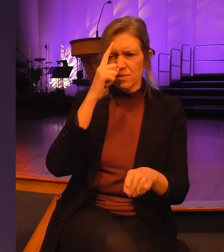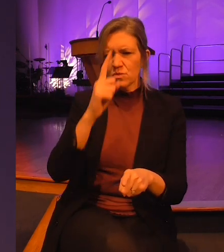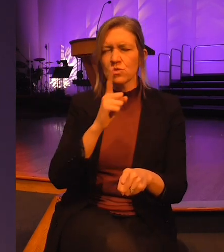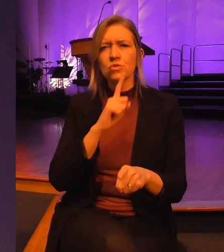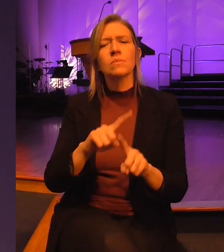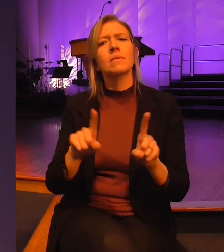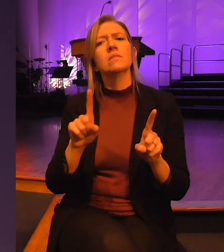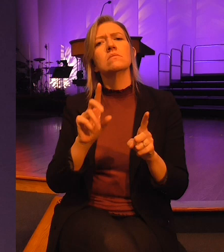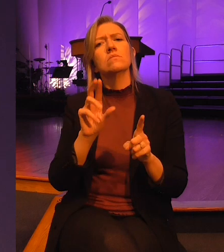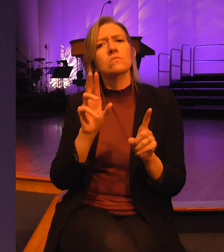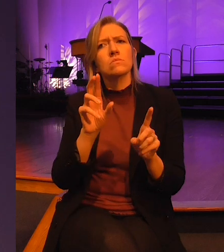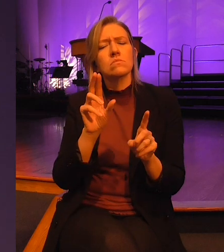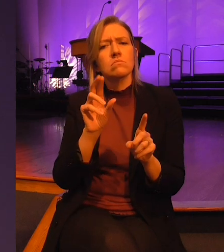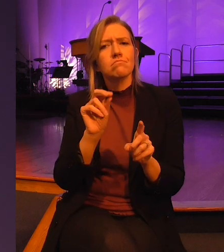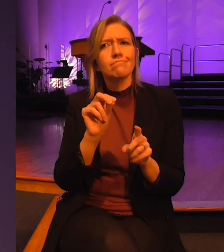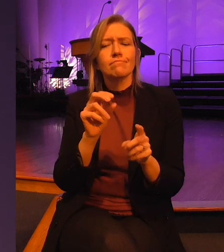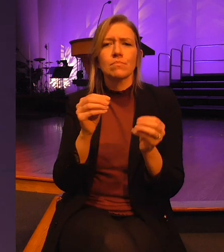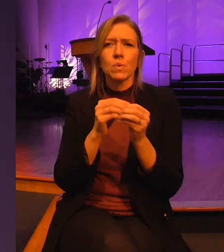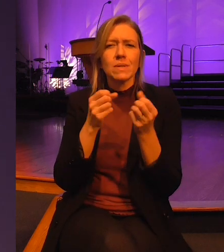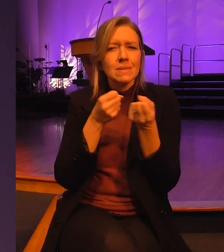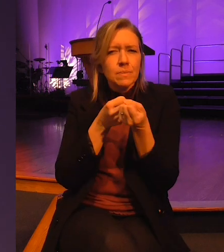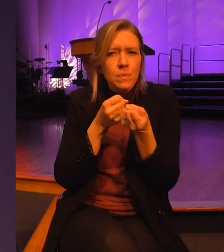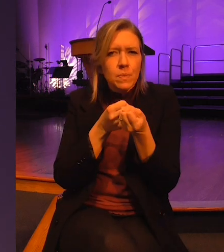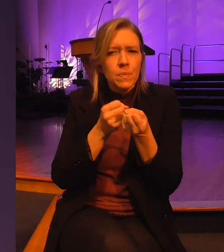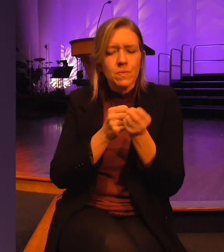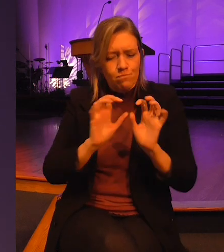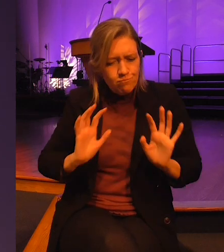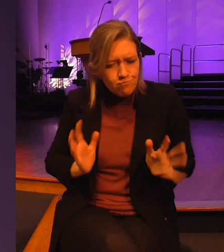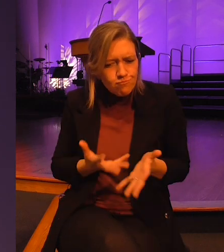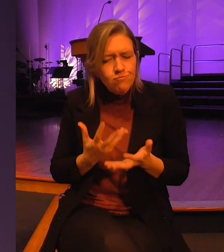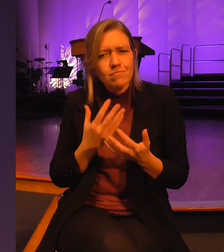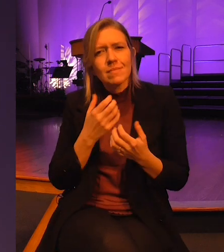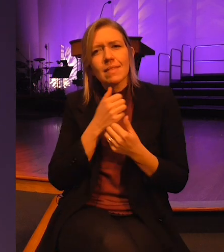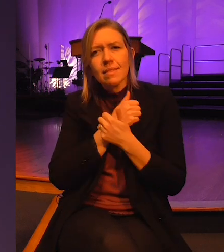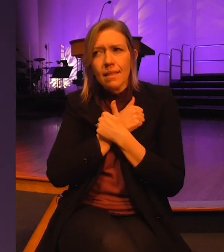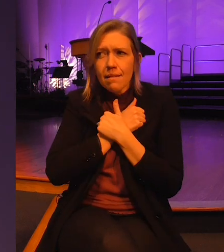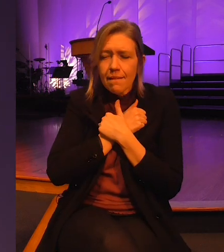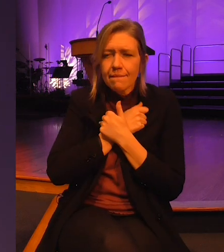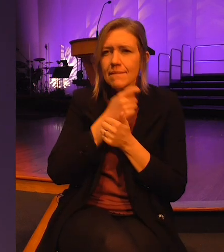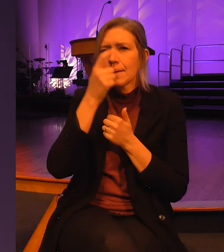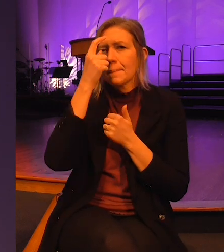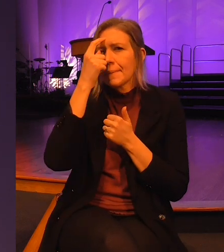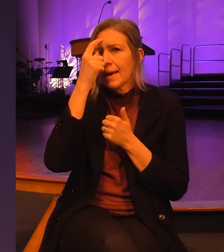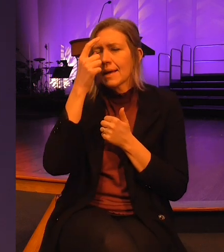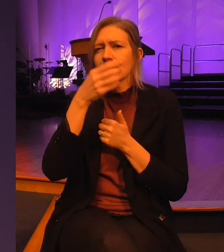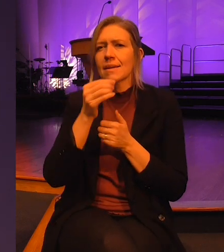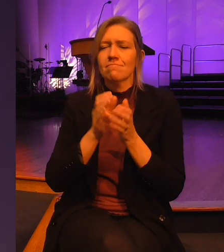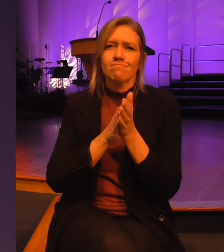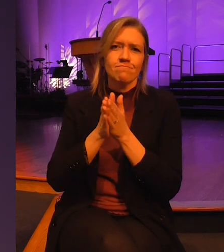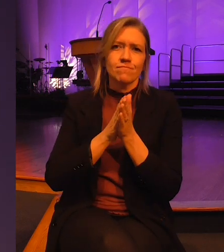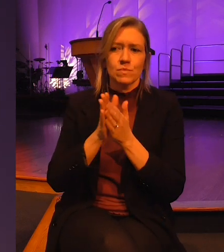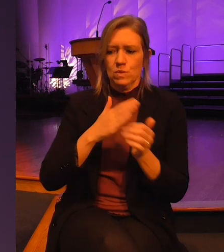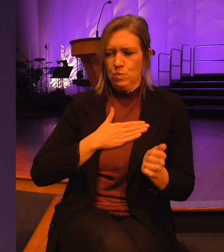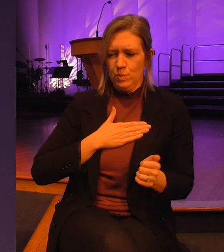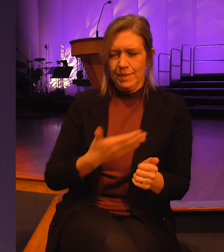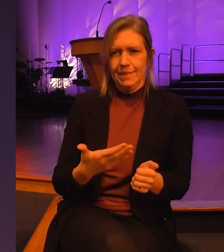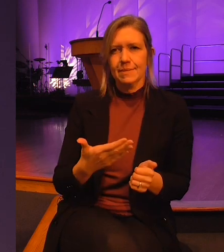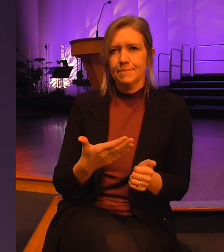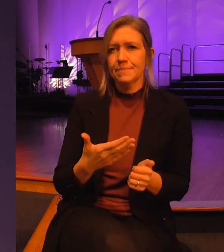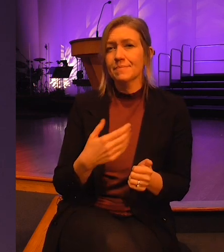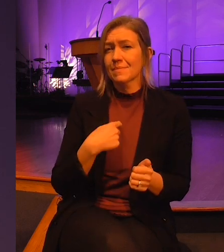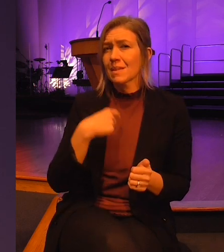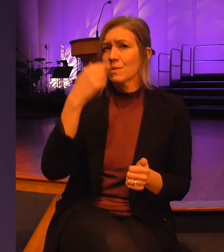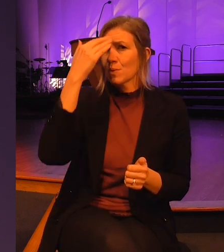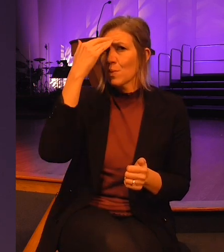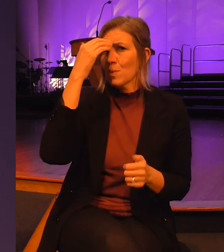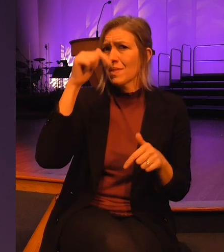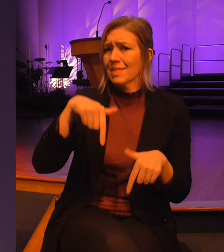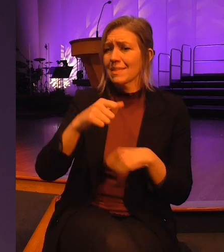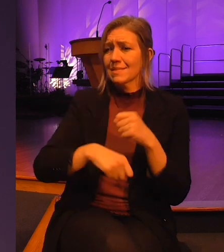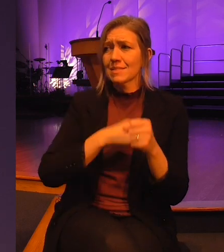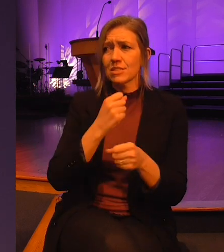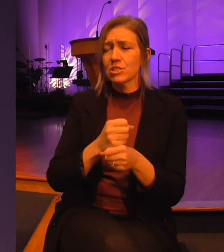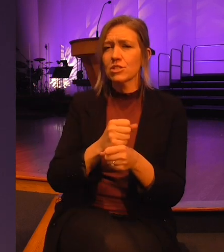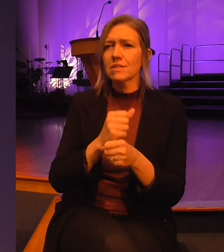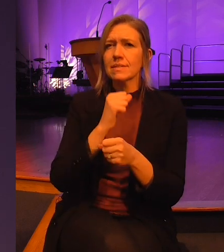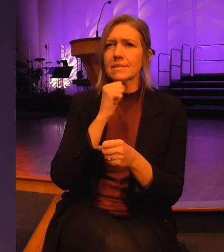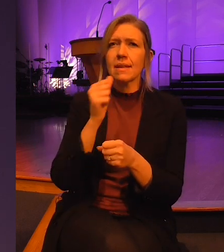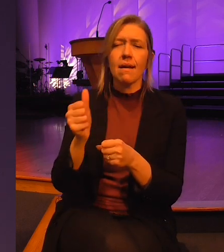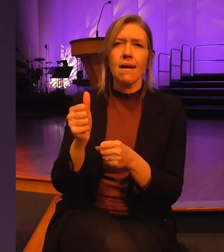con amor en mente y una voluntad tenaz. Sé que este año no se convierte en una monotonía sino